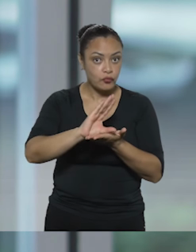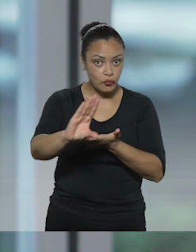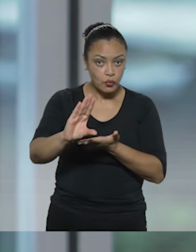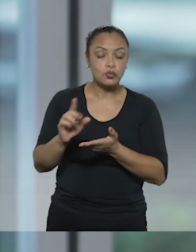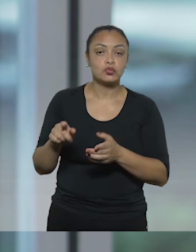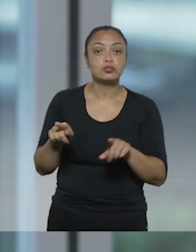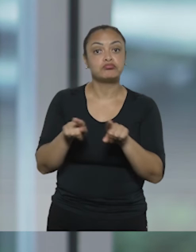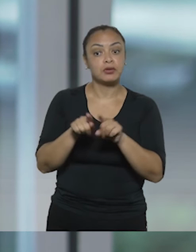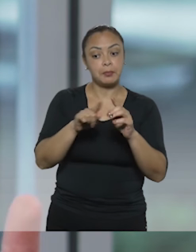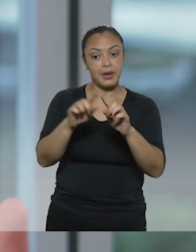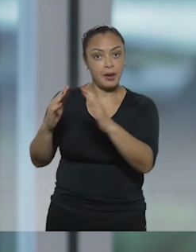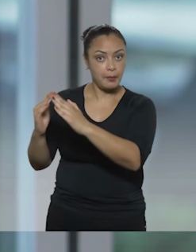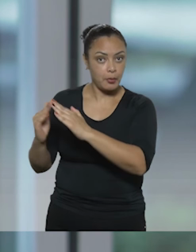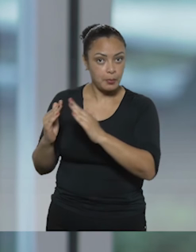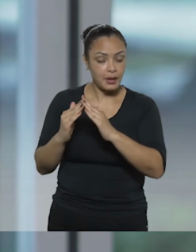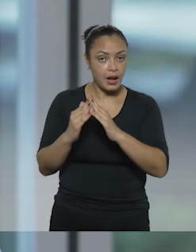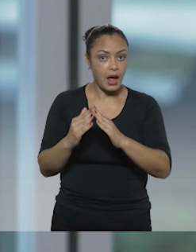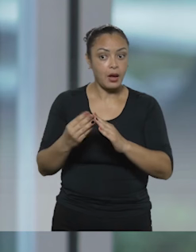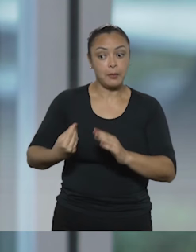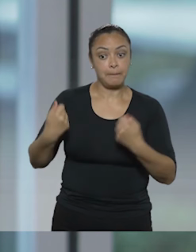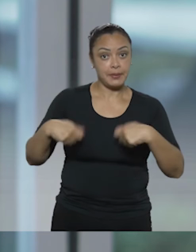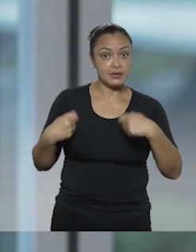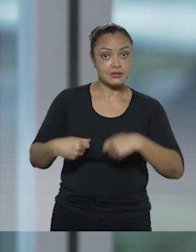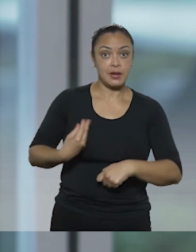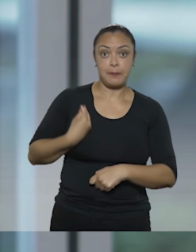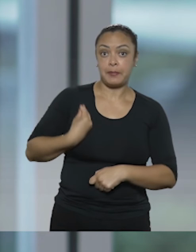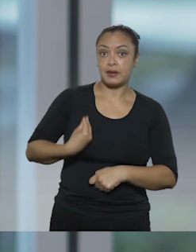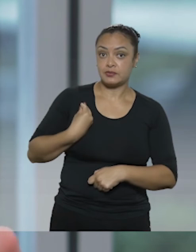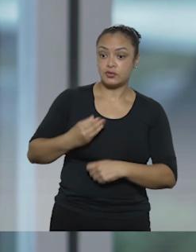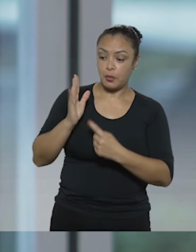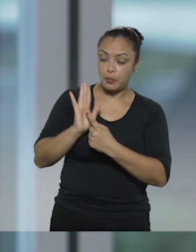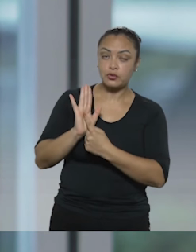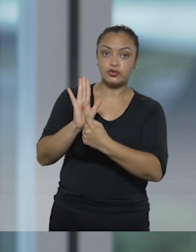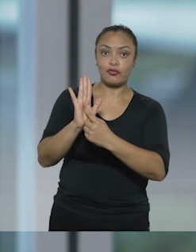imobiliários são uma classe de ativos que deve estar presente em um portfólio diversificado.